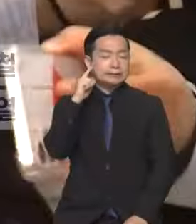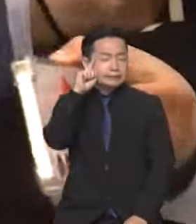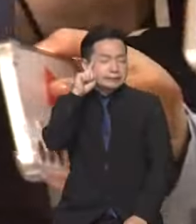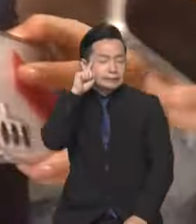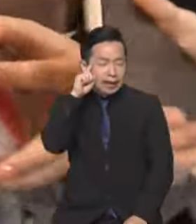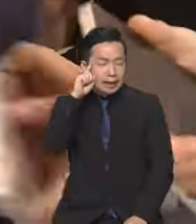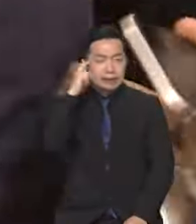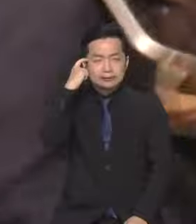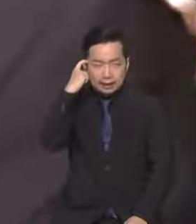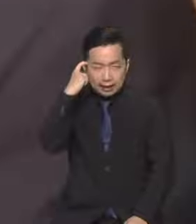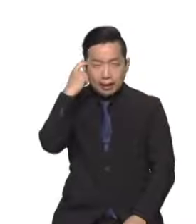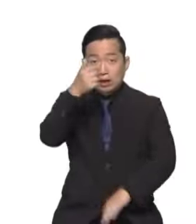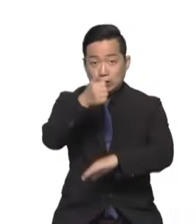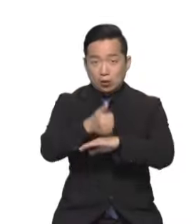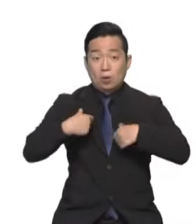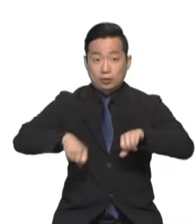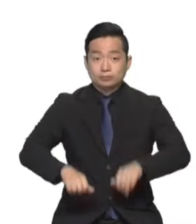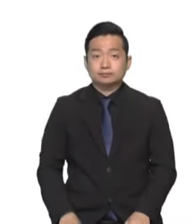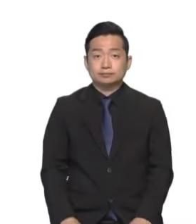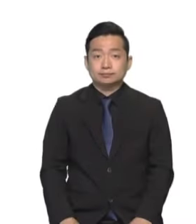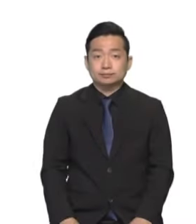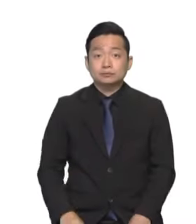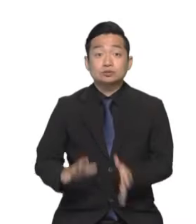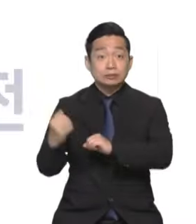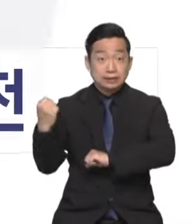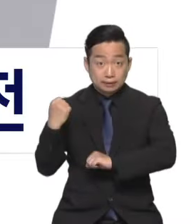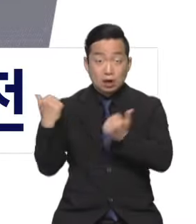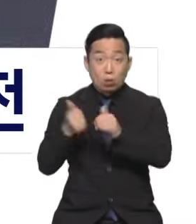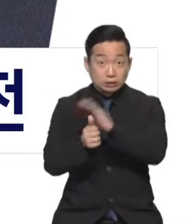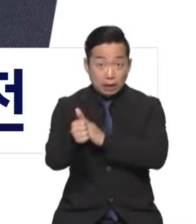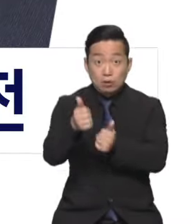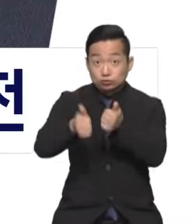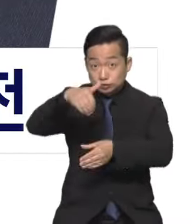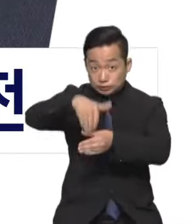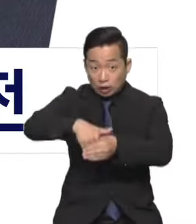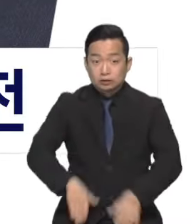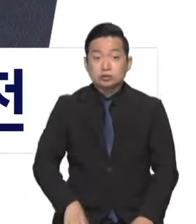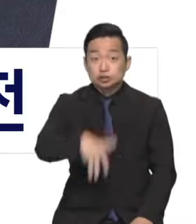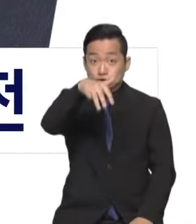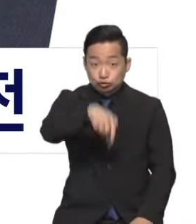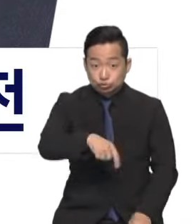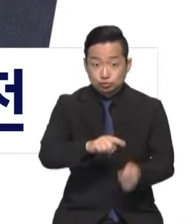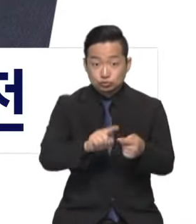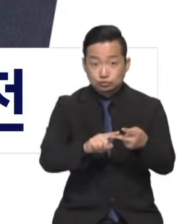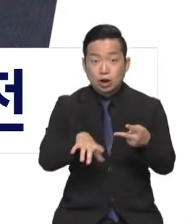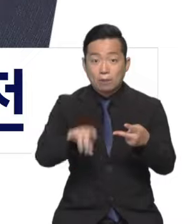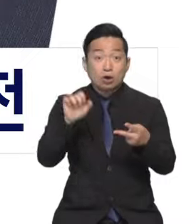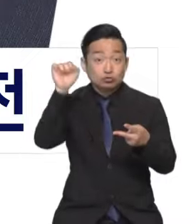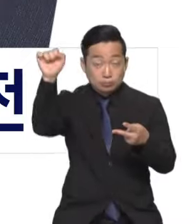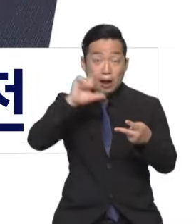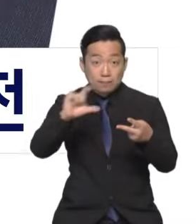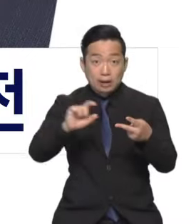해석됩니다. 이에 따라 국민의힘 원내대표 경선은 추 의원과 먼저 출마를 선언한 경기 3선